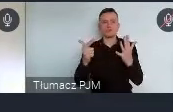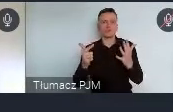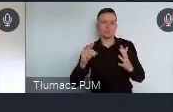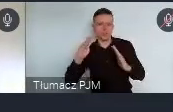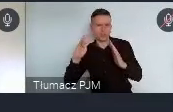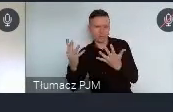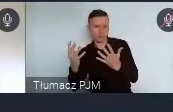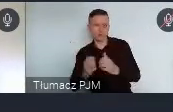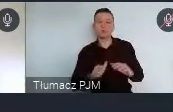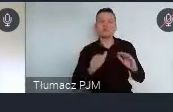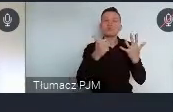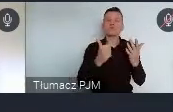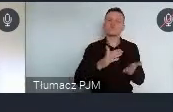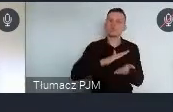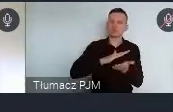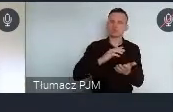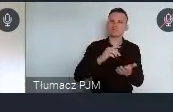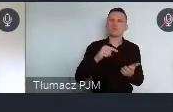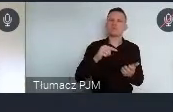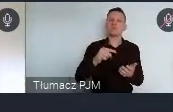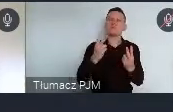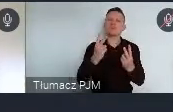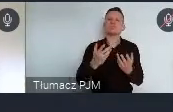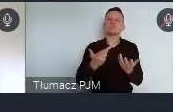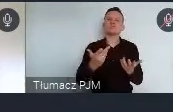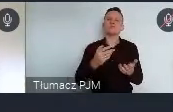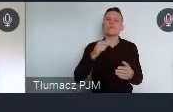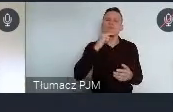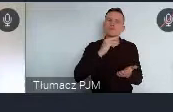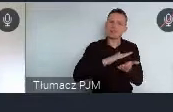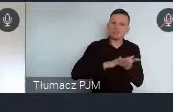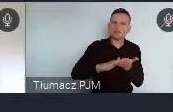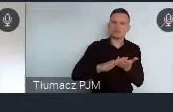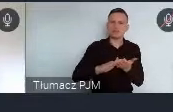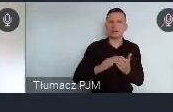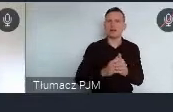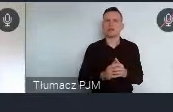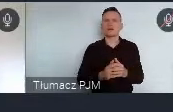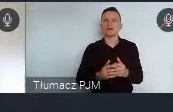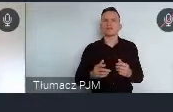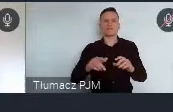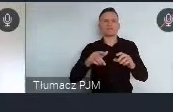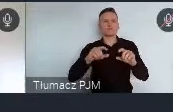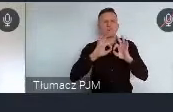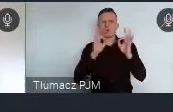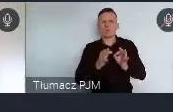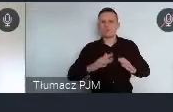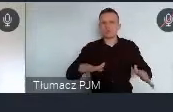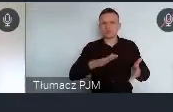Cel 6. to są kwestie związane z wodą, czysta woda, warunki sanitarne, czysta, dobra energia